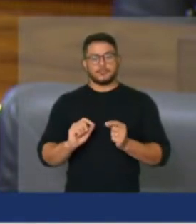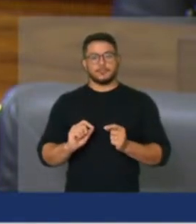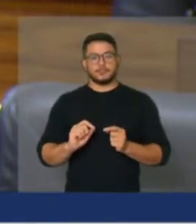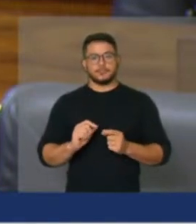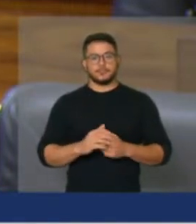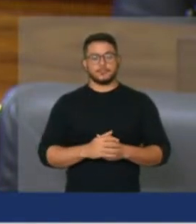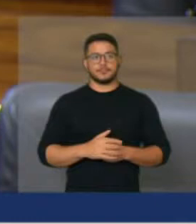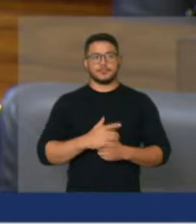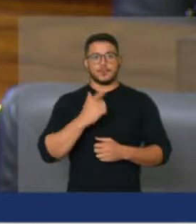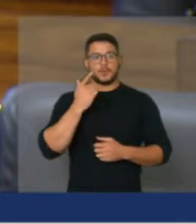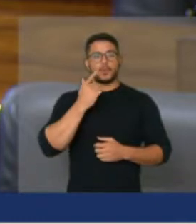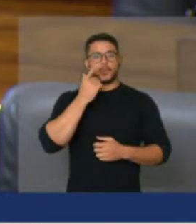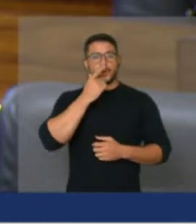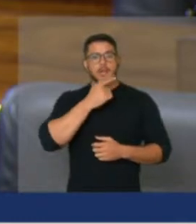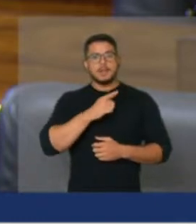DE FORMA AÇODADA EM INCHAM...